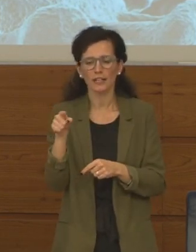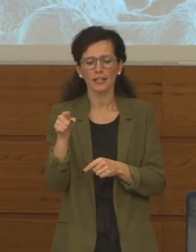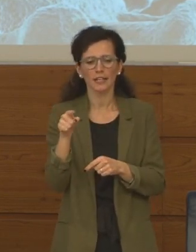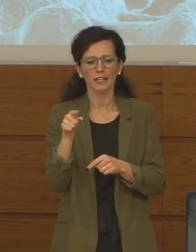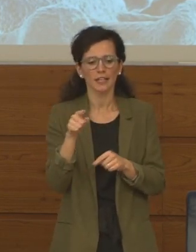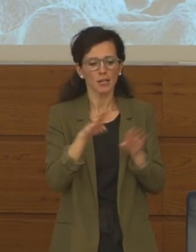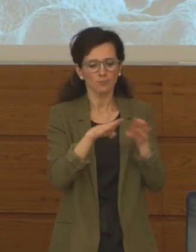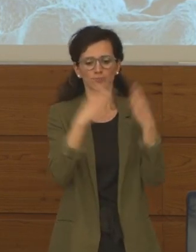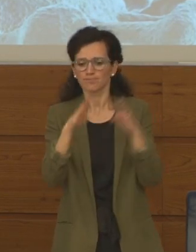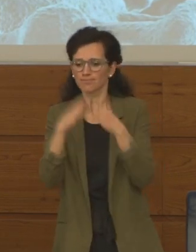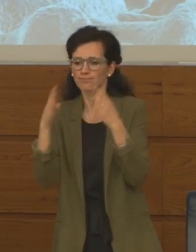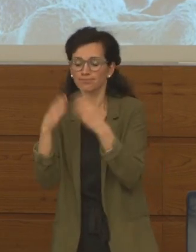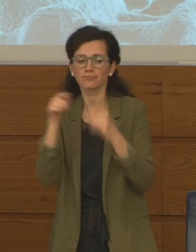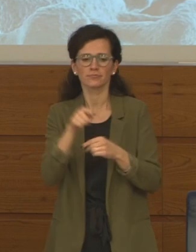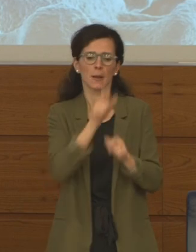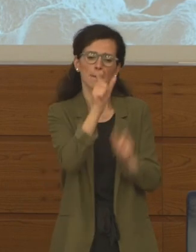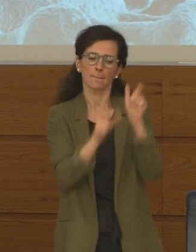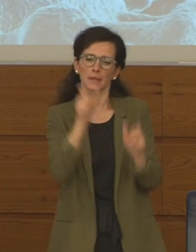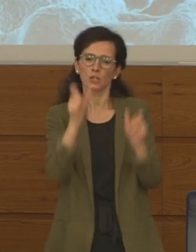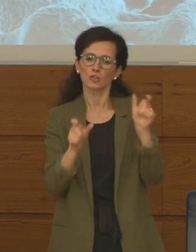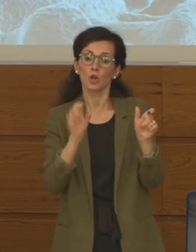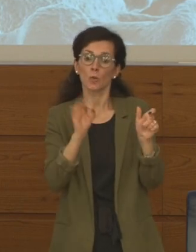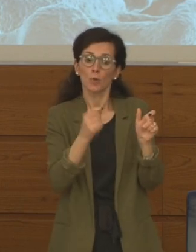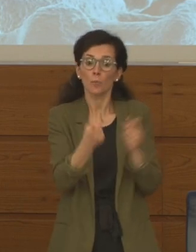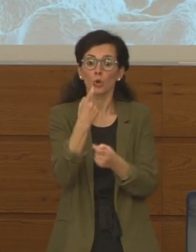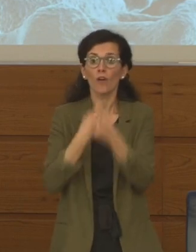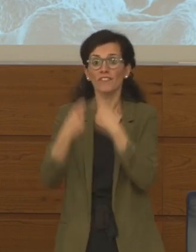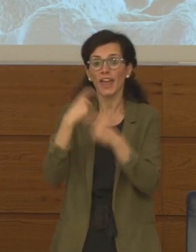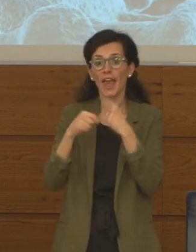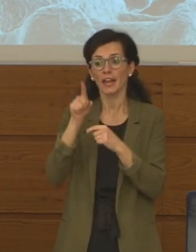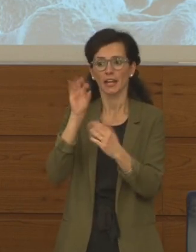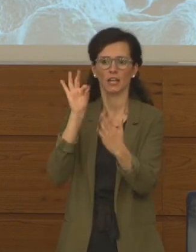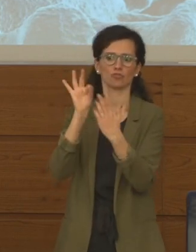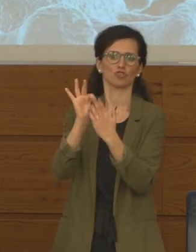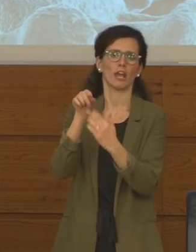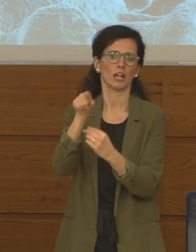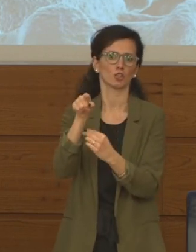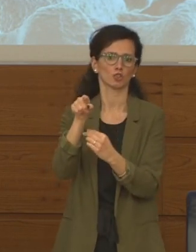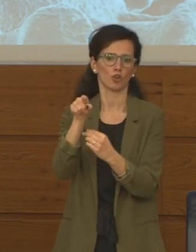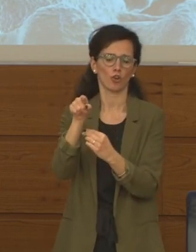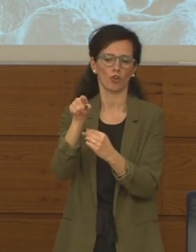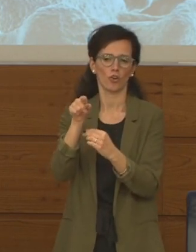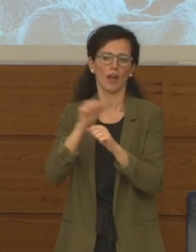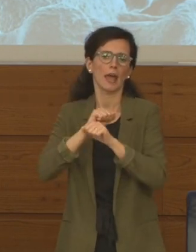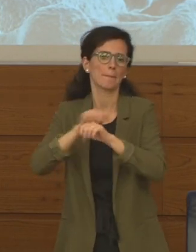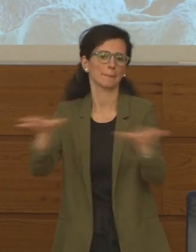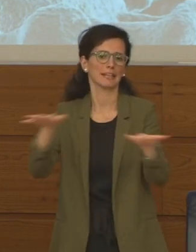persone che vengono dall'epicentro della epidemia quindi si attribuiscono alla